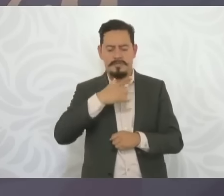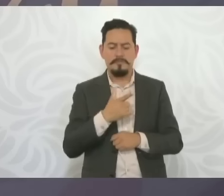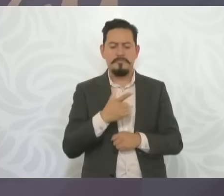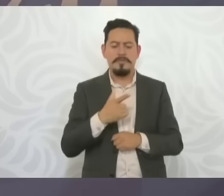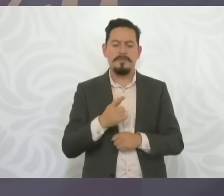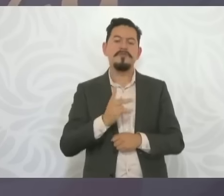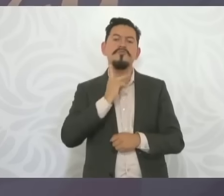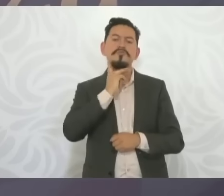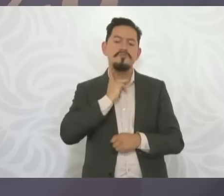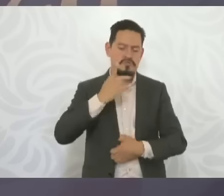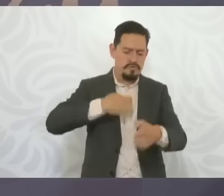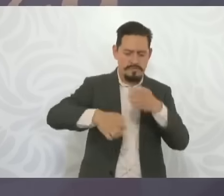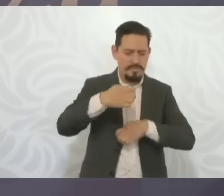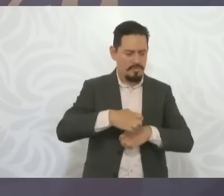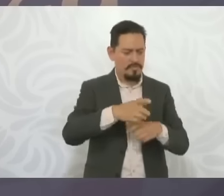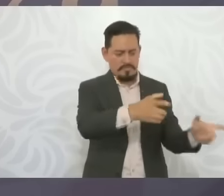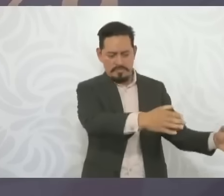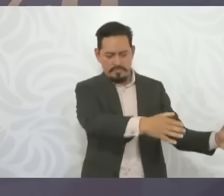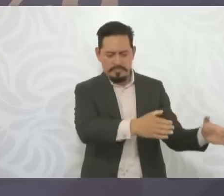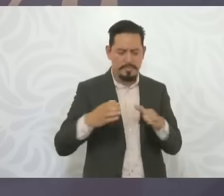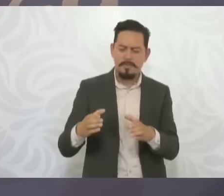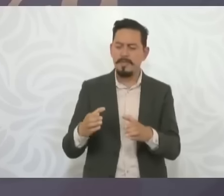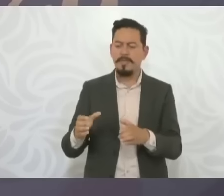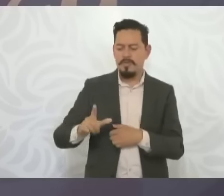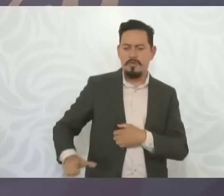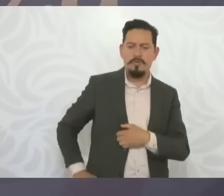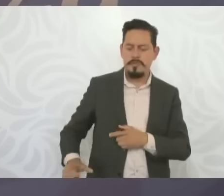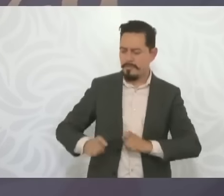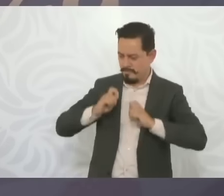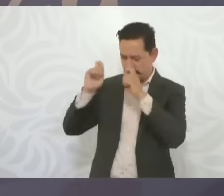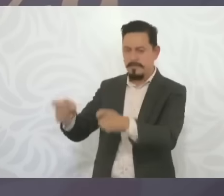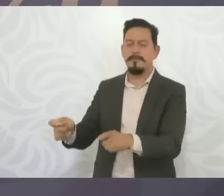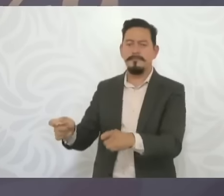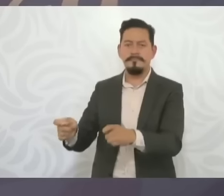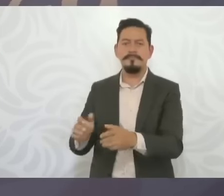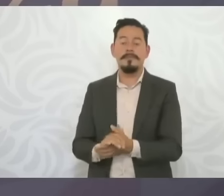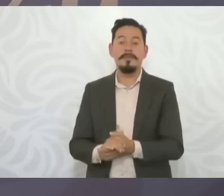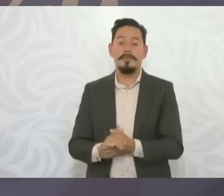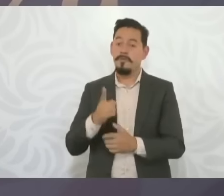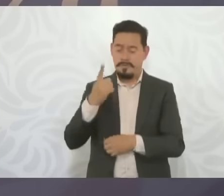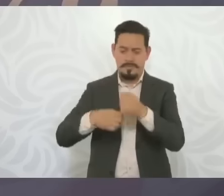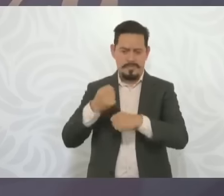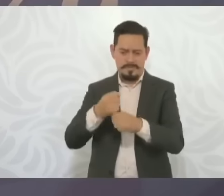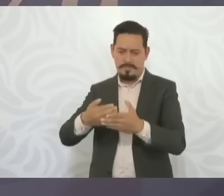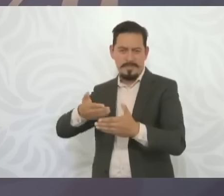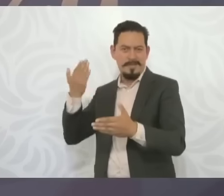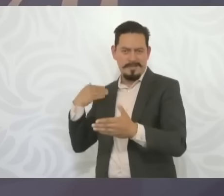manos de una empresa pública, una empresa del pueblo. Un año antes había creado la Comisión